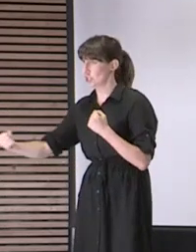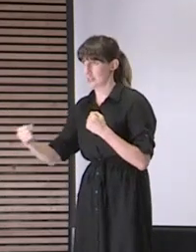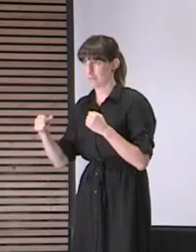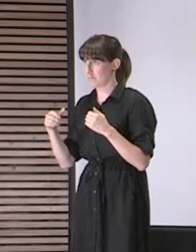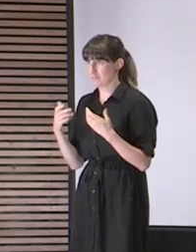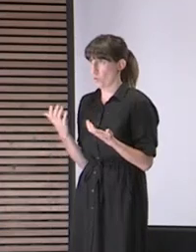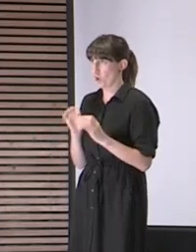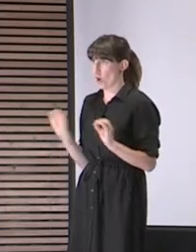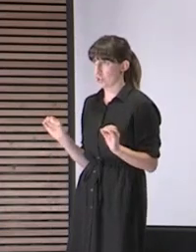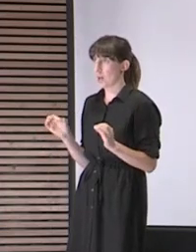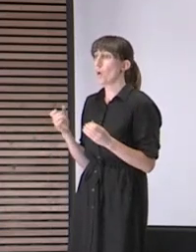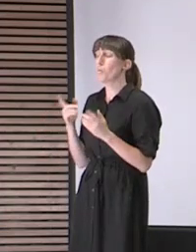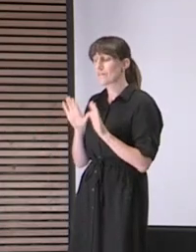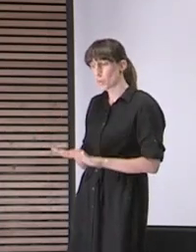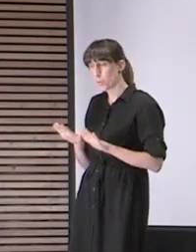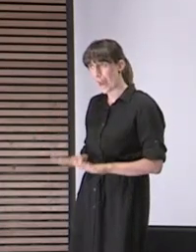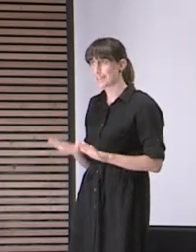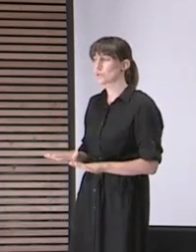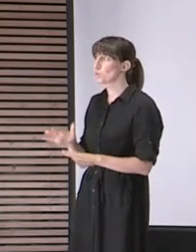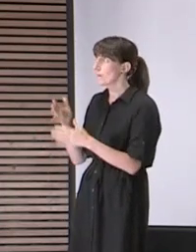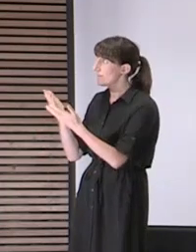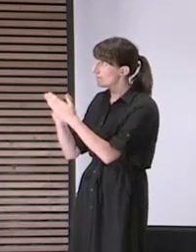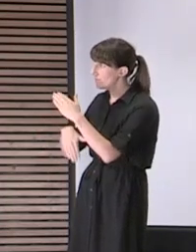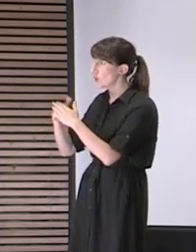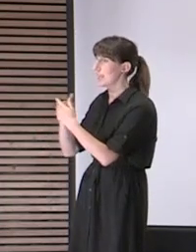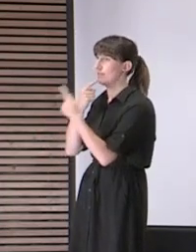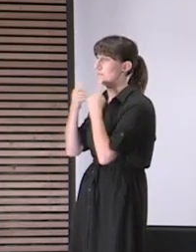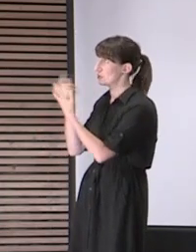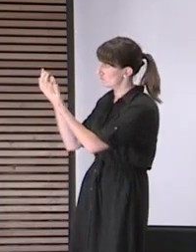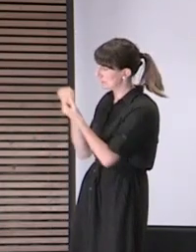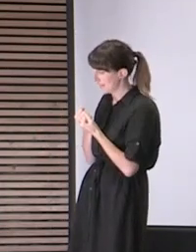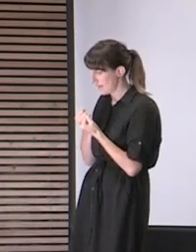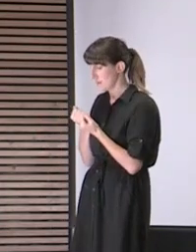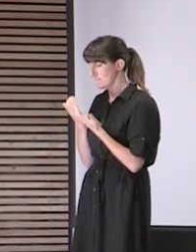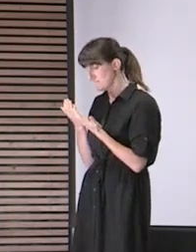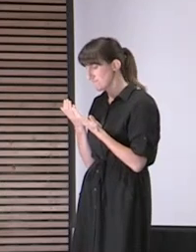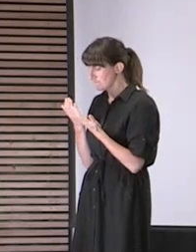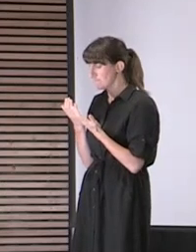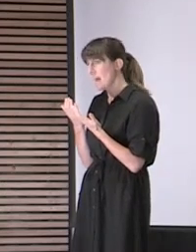decisiones, el punto en el que